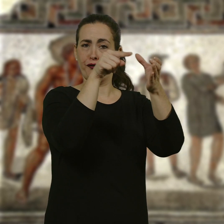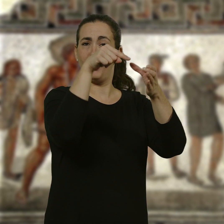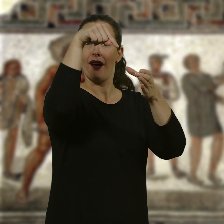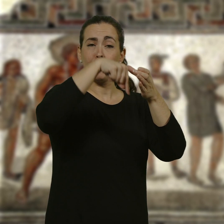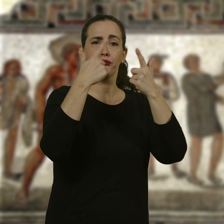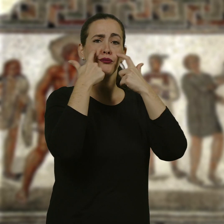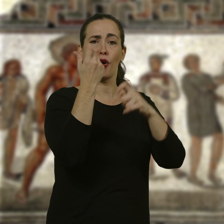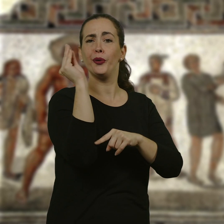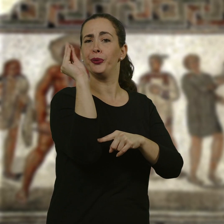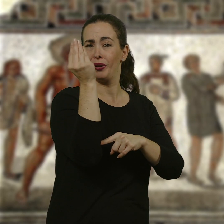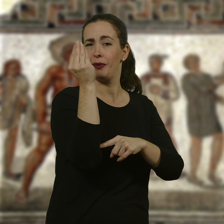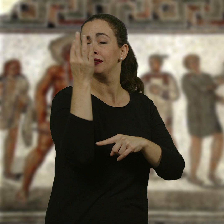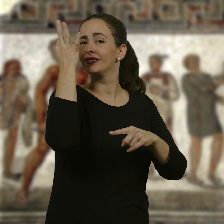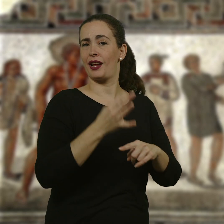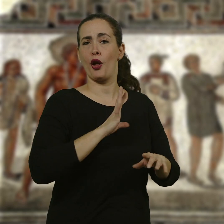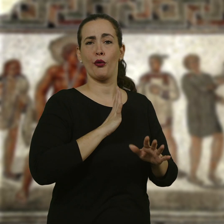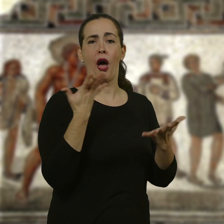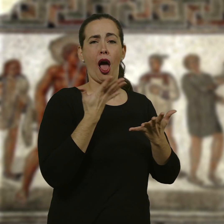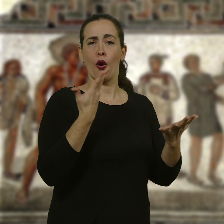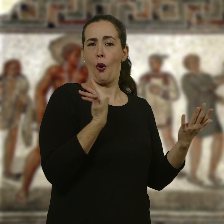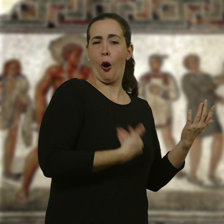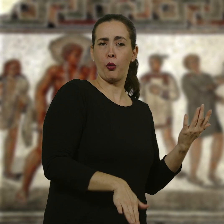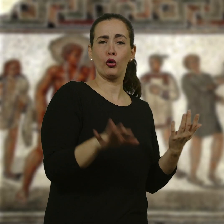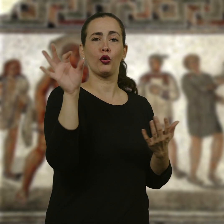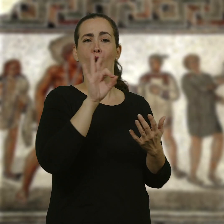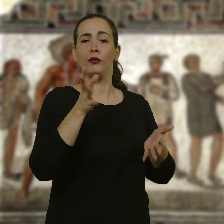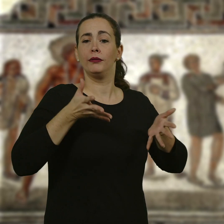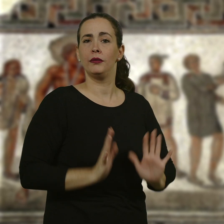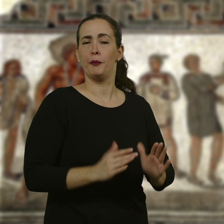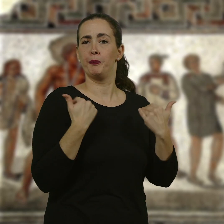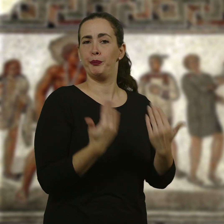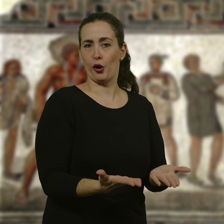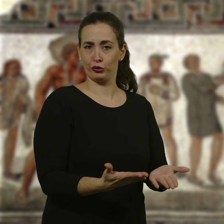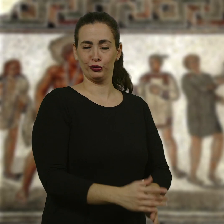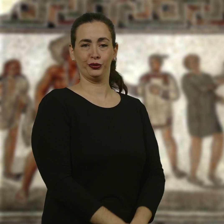amb les restes d’un nadó fruit d’un avortament o d’un part prematur.